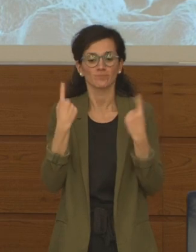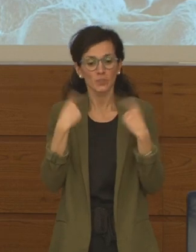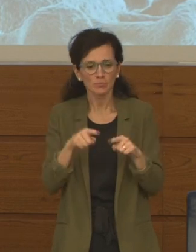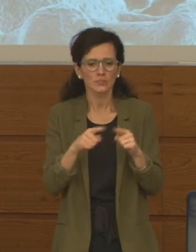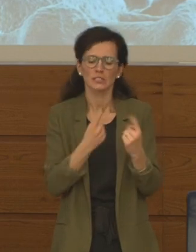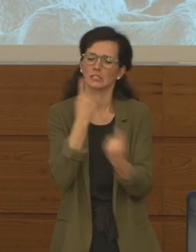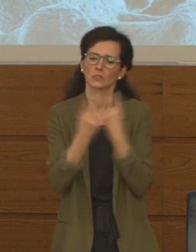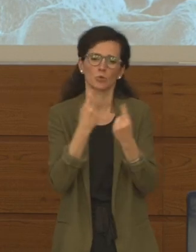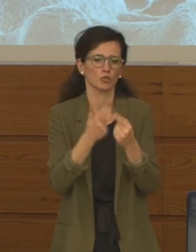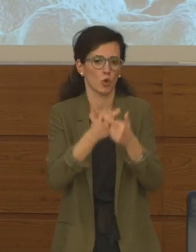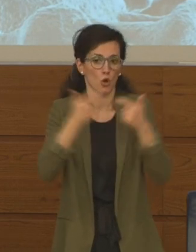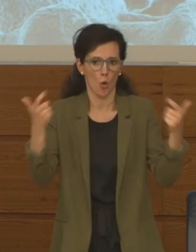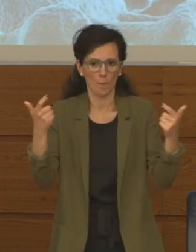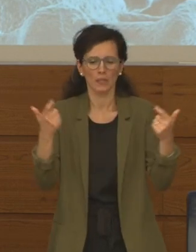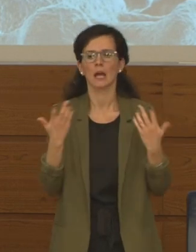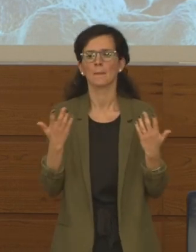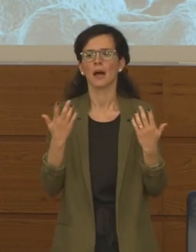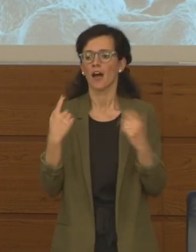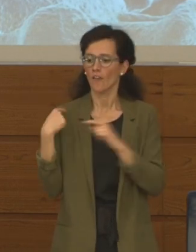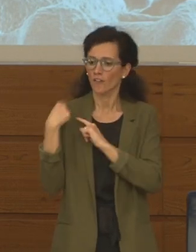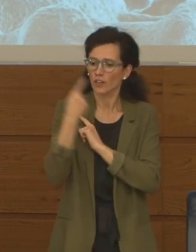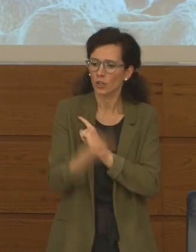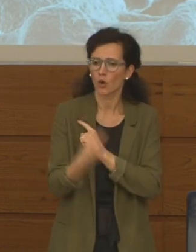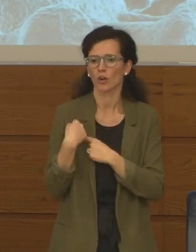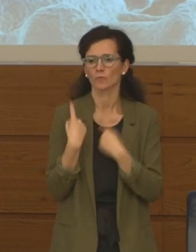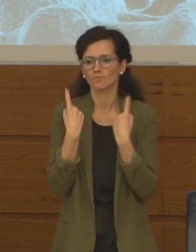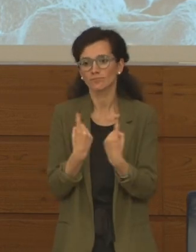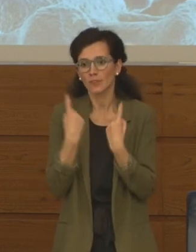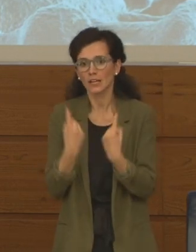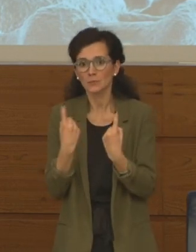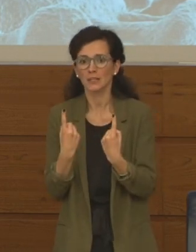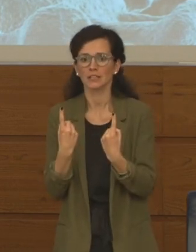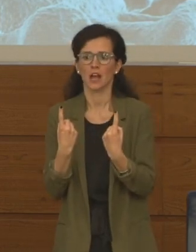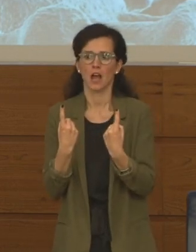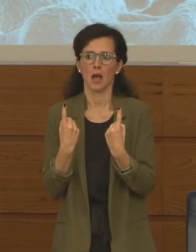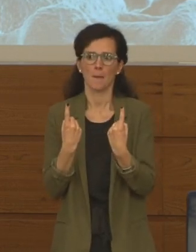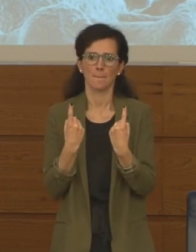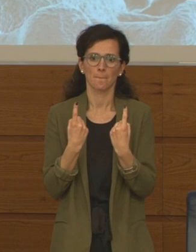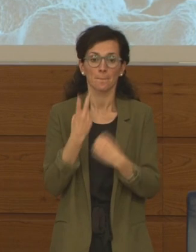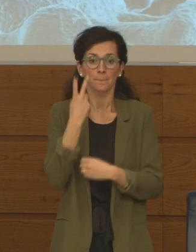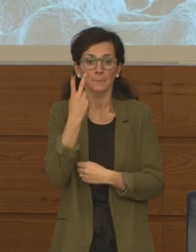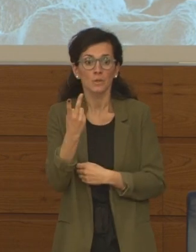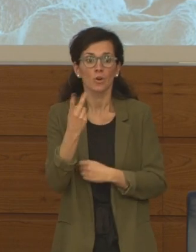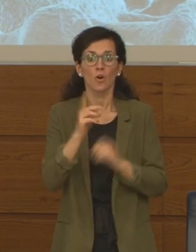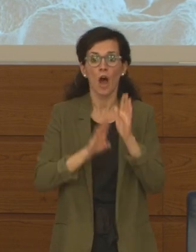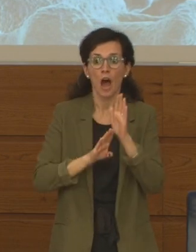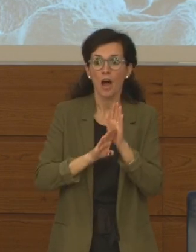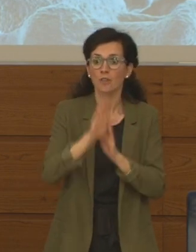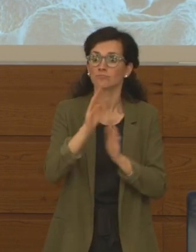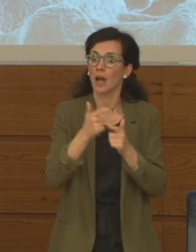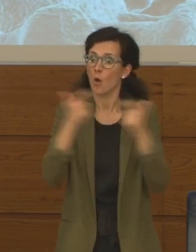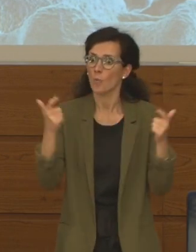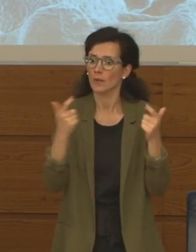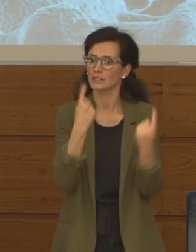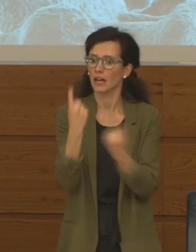naturalmente ci aspettiamo ancora che ci sia trasmissione, che ci sia un certo aumento dei casi finché le misure messe in atto non